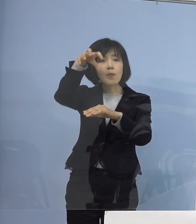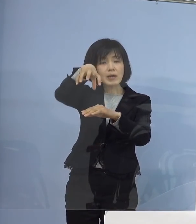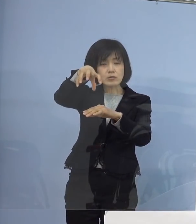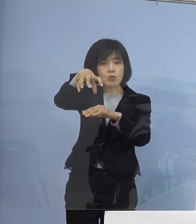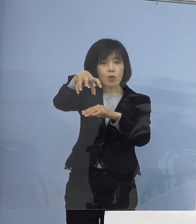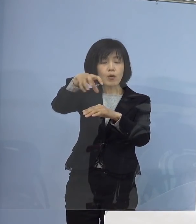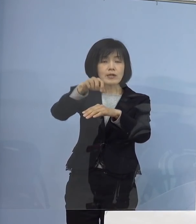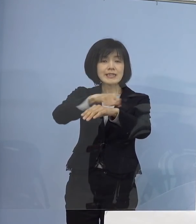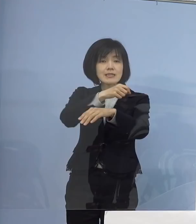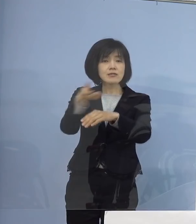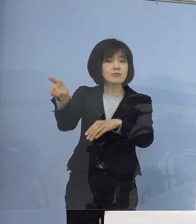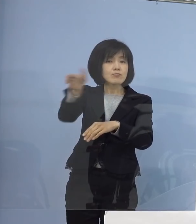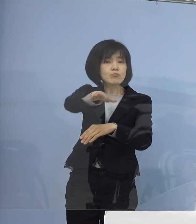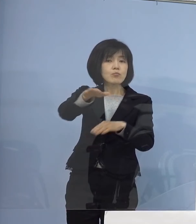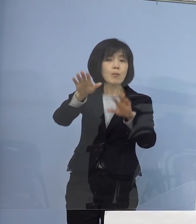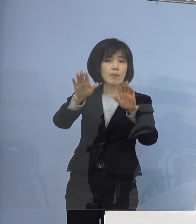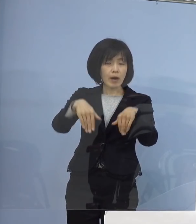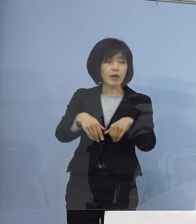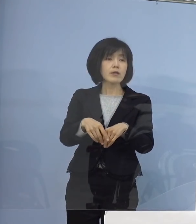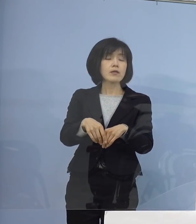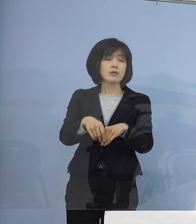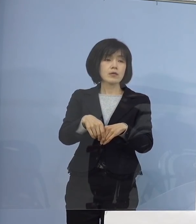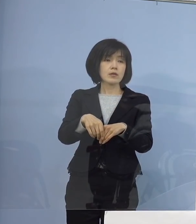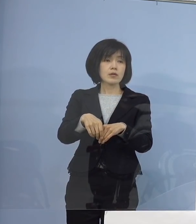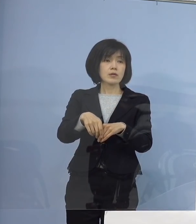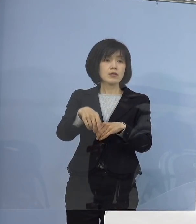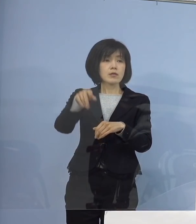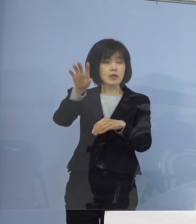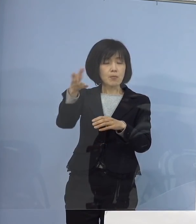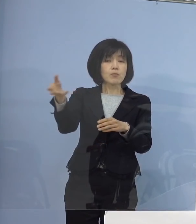せっかく確保したそのうちの半分も稼働しなかった